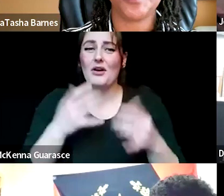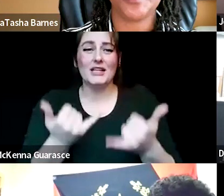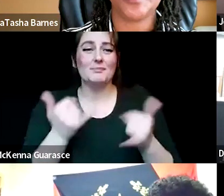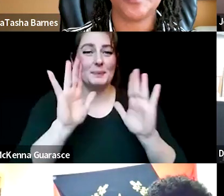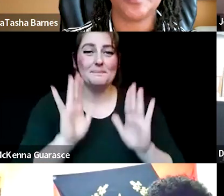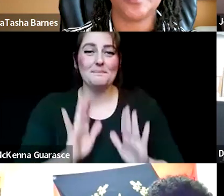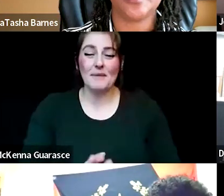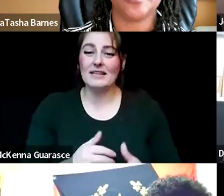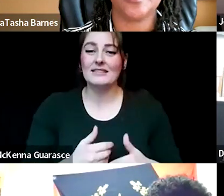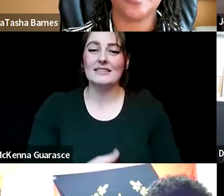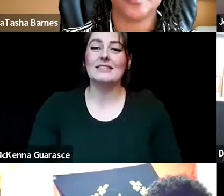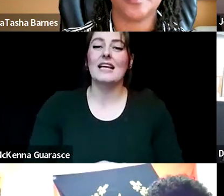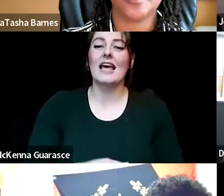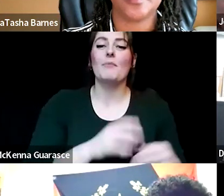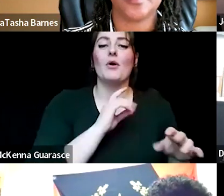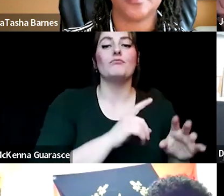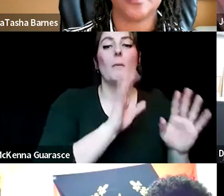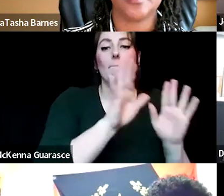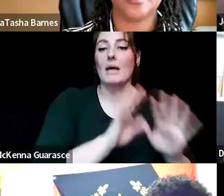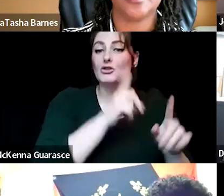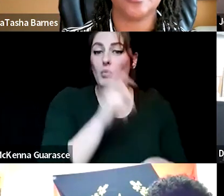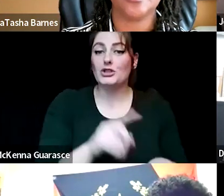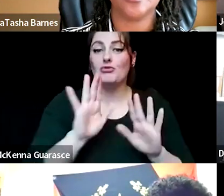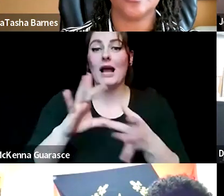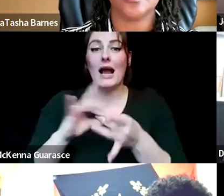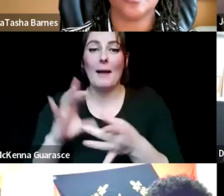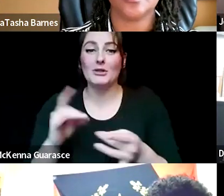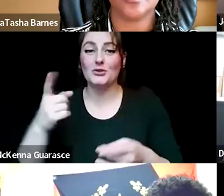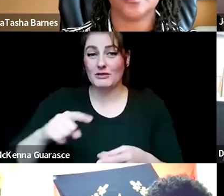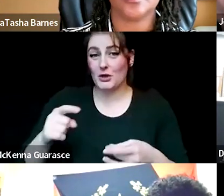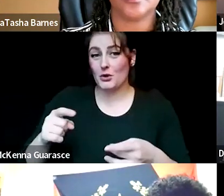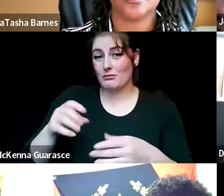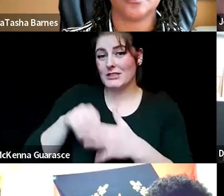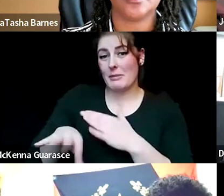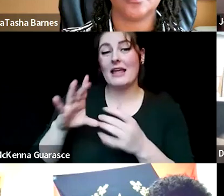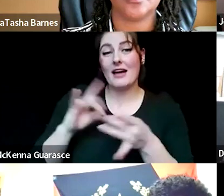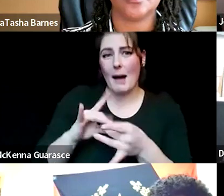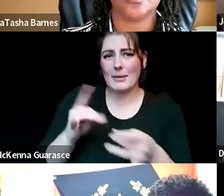Muy buenas preguntas, excelentes comentarios. A quienes enviaron los comentarios, que dijeron que sí a todo.